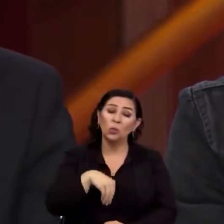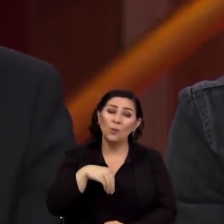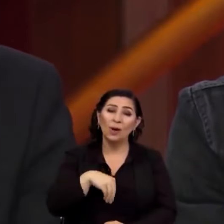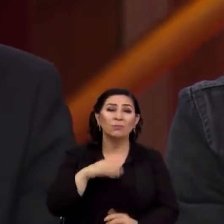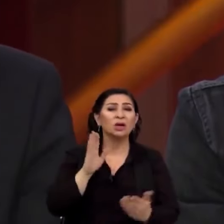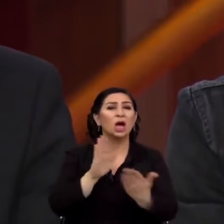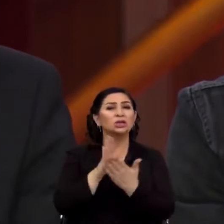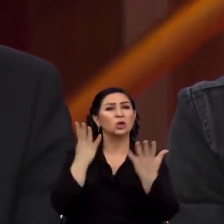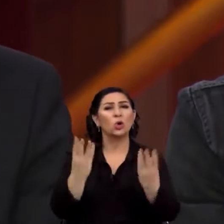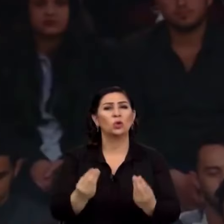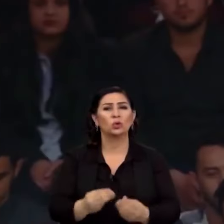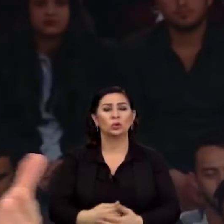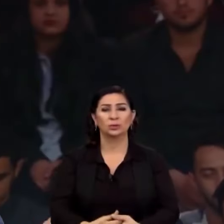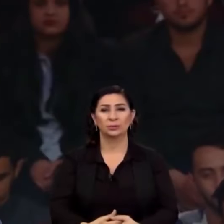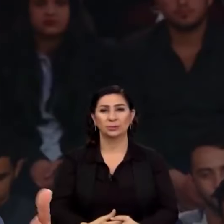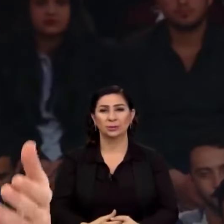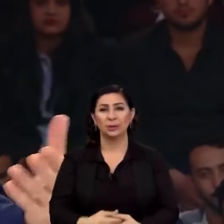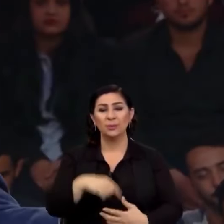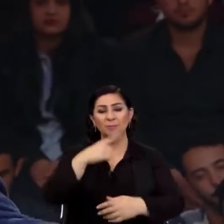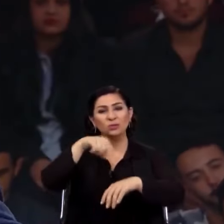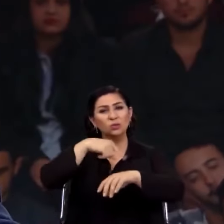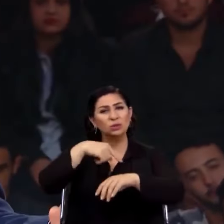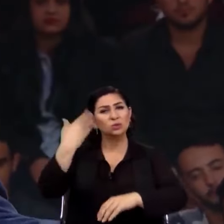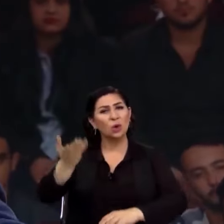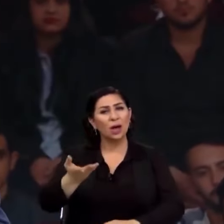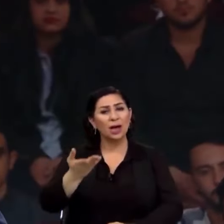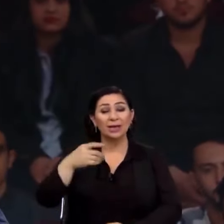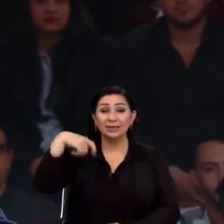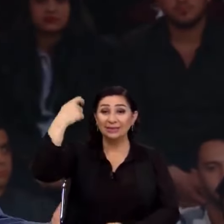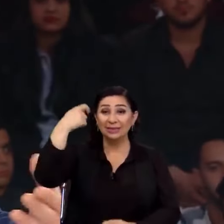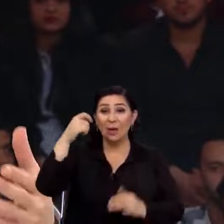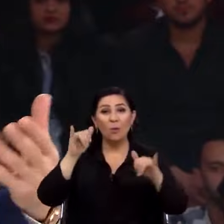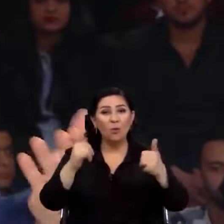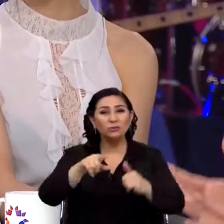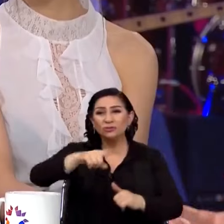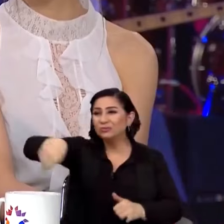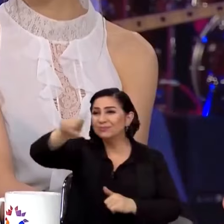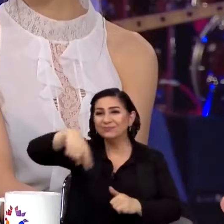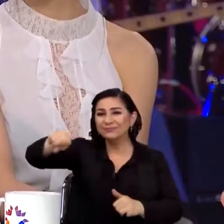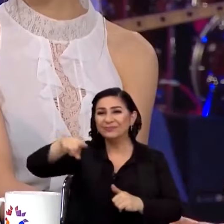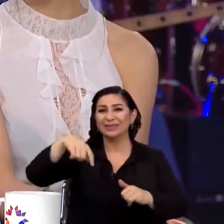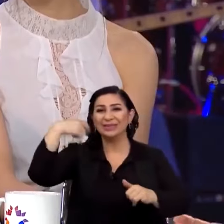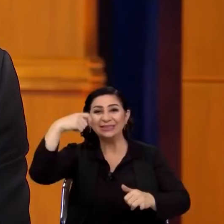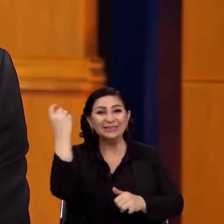Bulur çünkü eee bir süre sonra eee sinema oyuncuları da Eee Dizi oyuncu